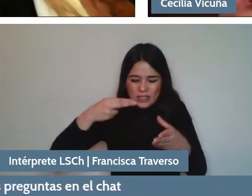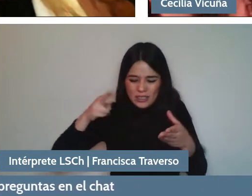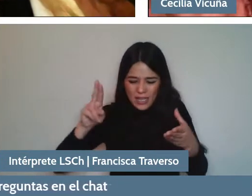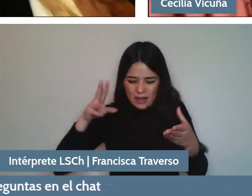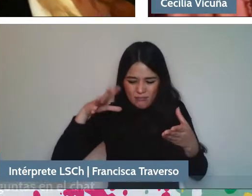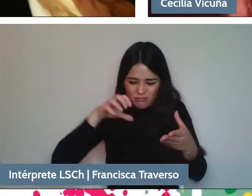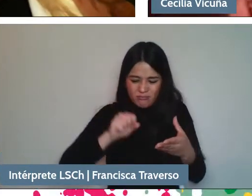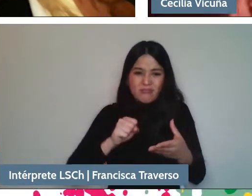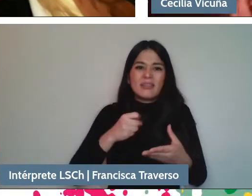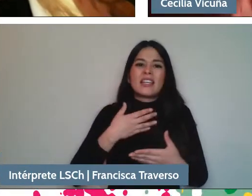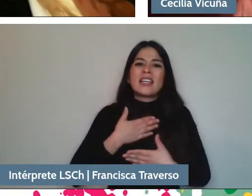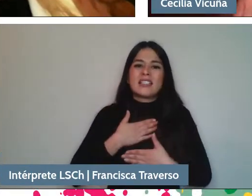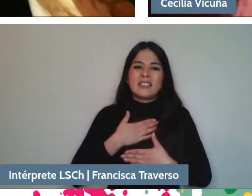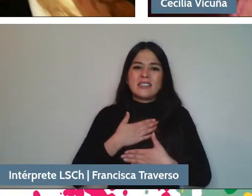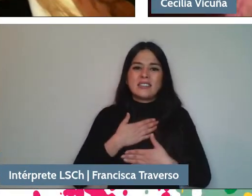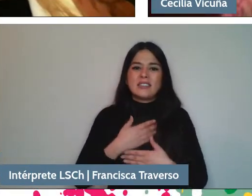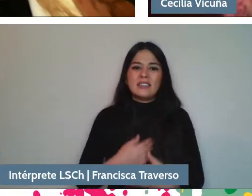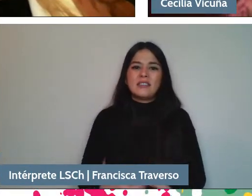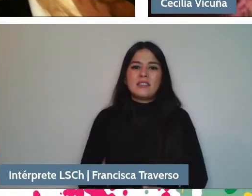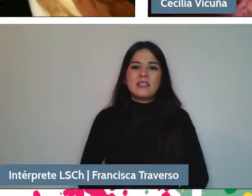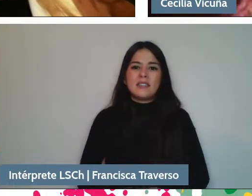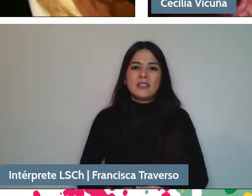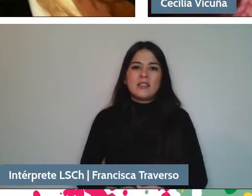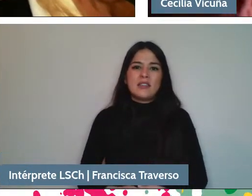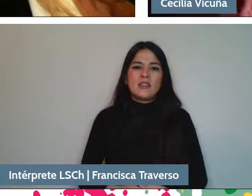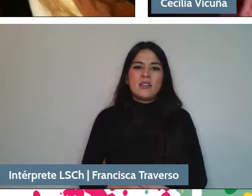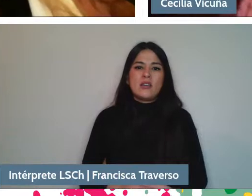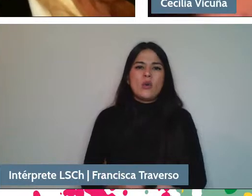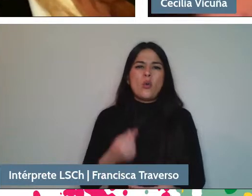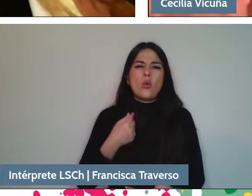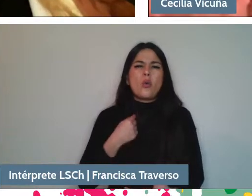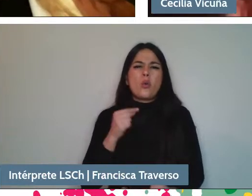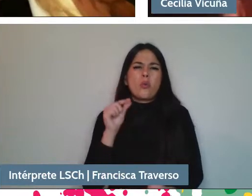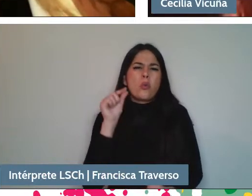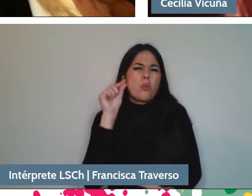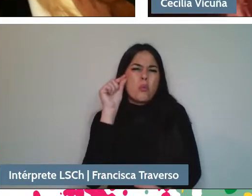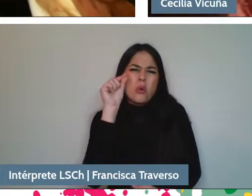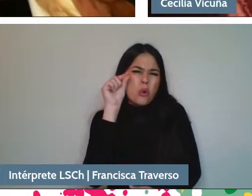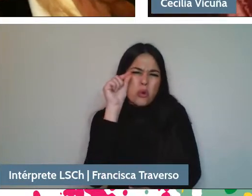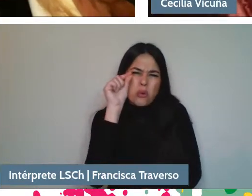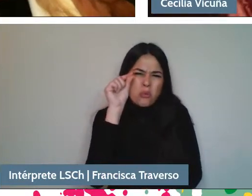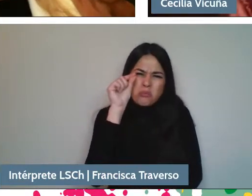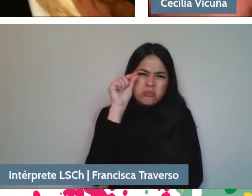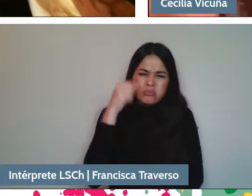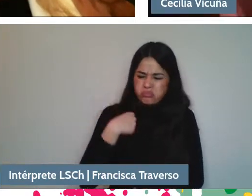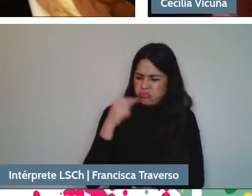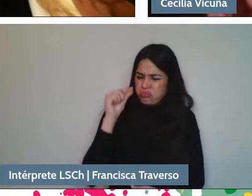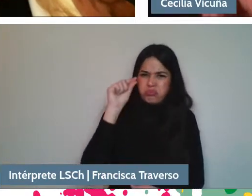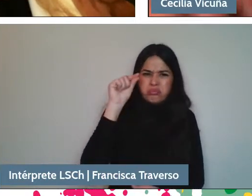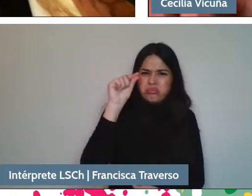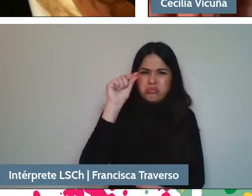En lo cual uno es menos que una nota de polvo, menos mojón, es menos que nada.